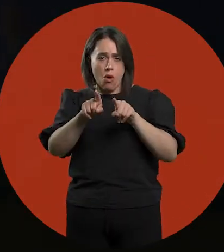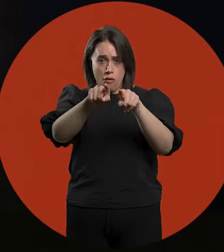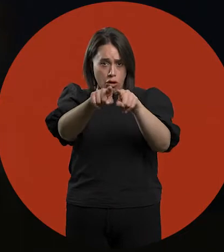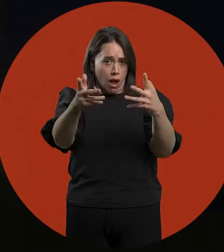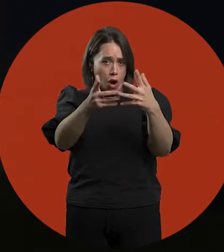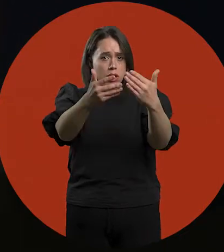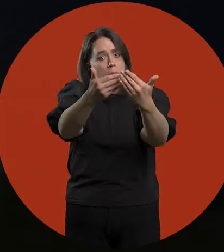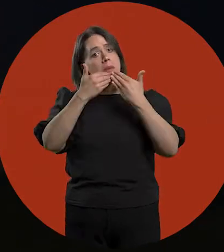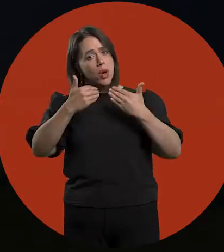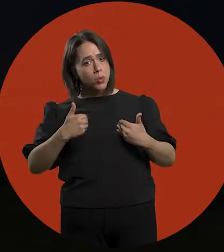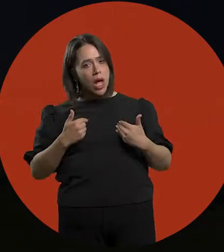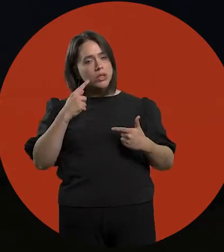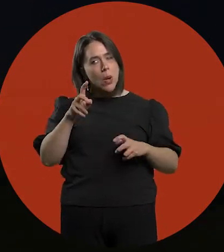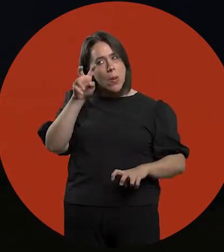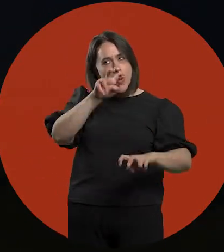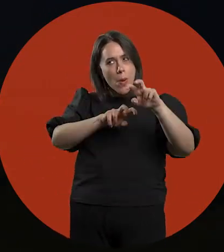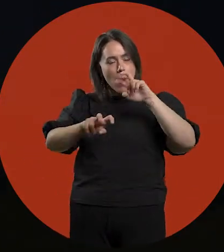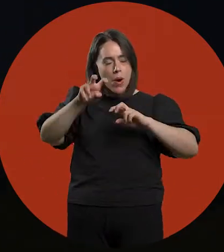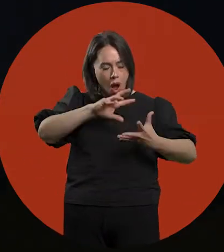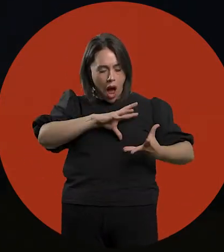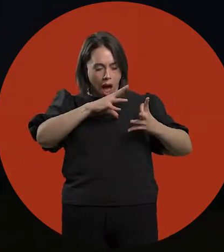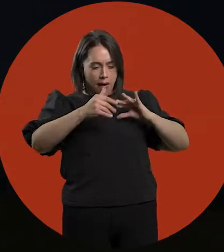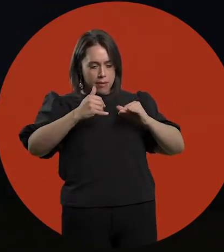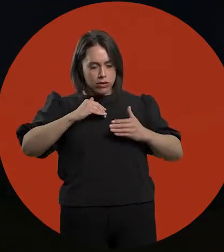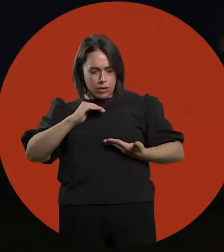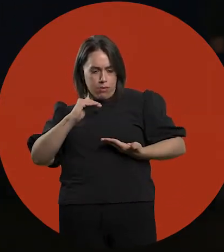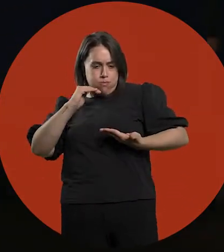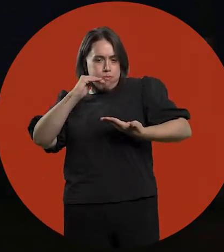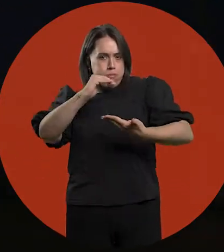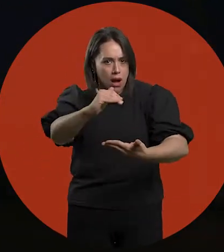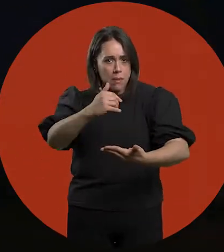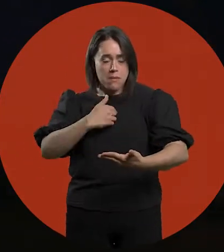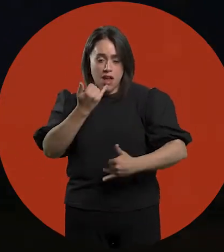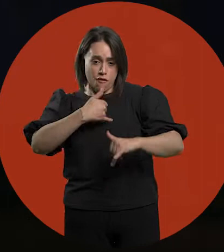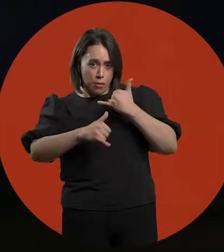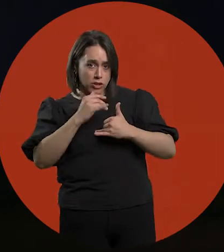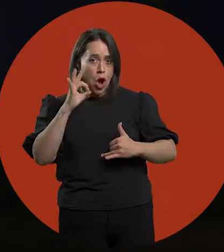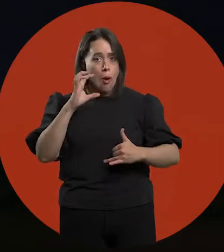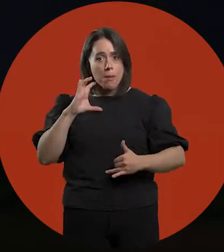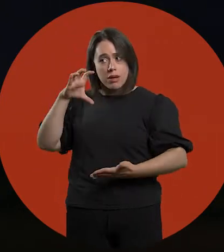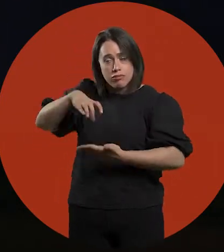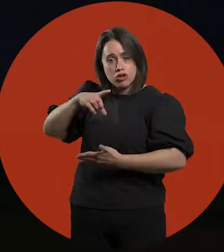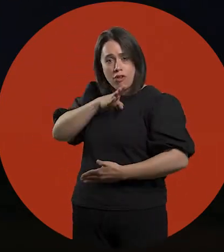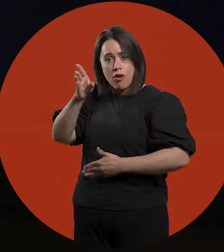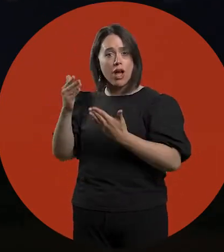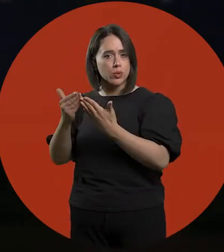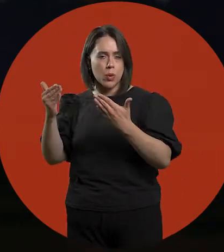Me preguntás y estoy tratando de que esta información que yo tengo, tanto de mí como de mi institución, sea lo más clara posible.